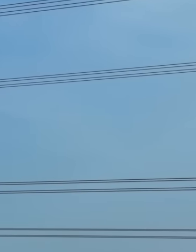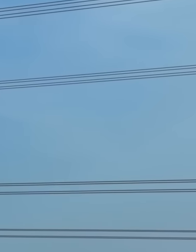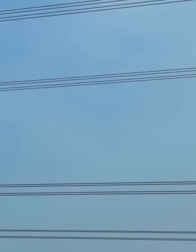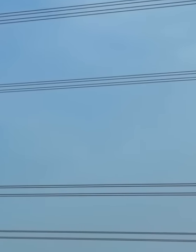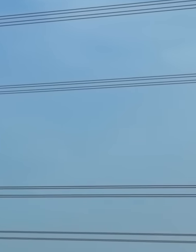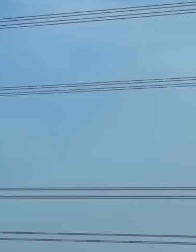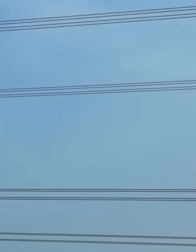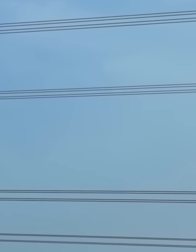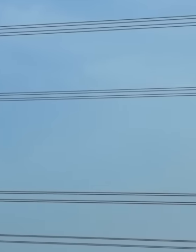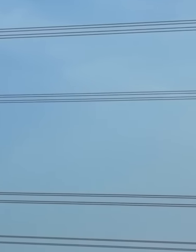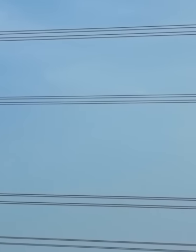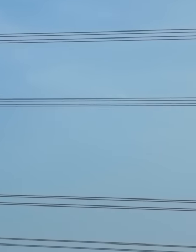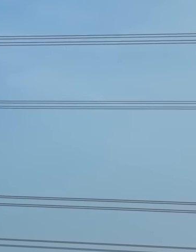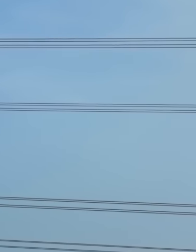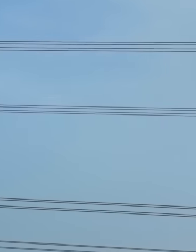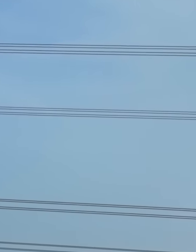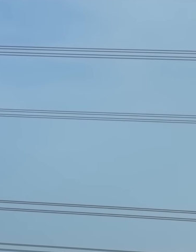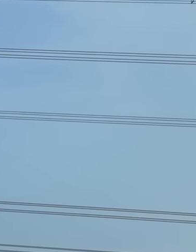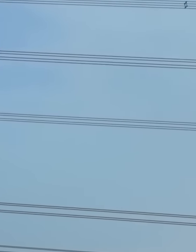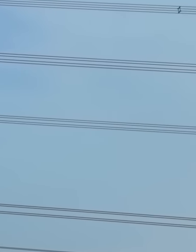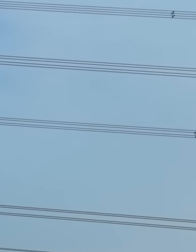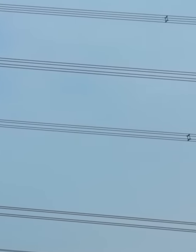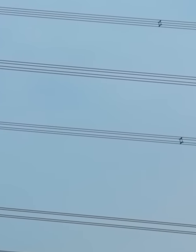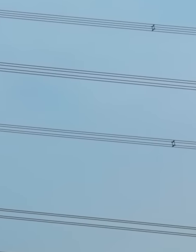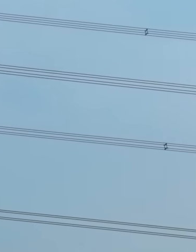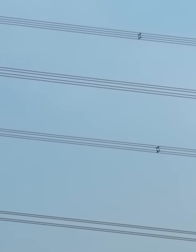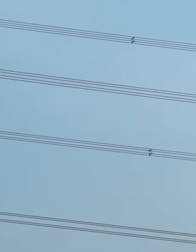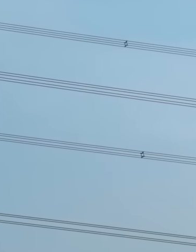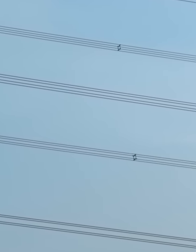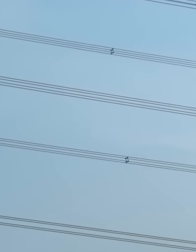proyectos que se han definido a partir de la planeación del sistema eléctrico nacional y de